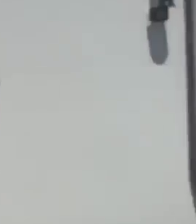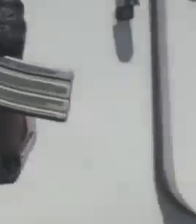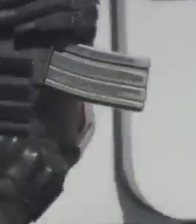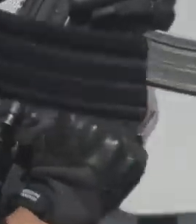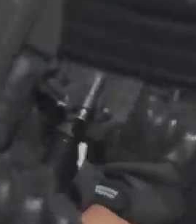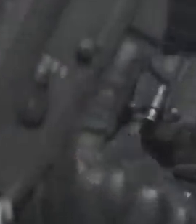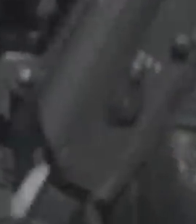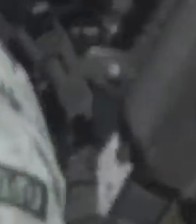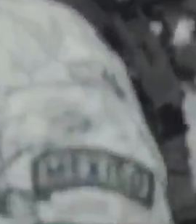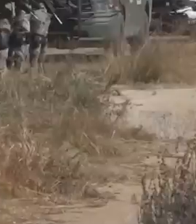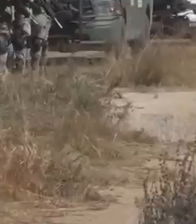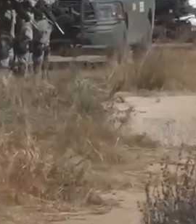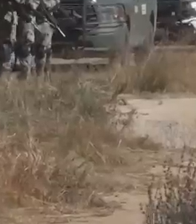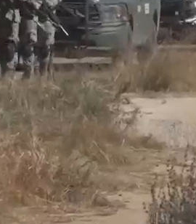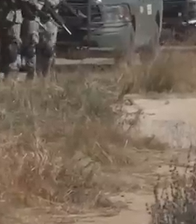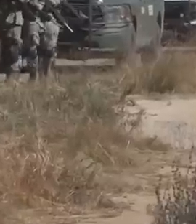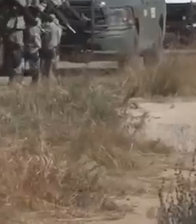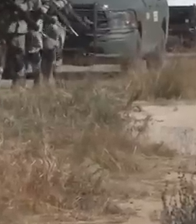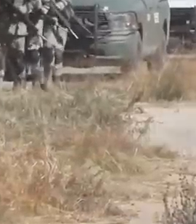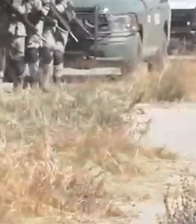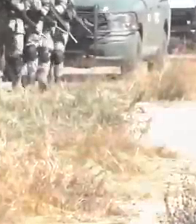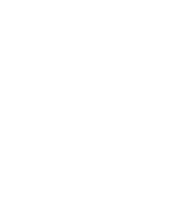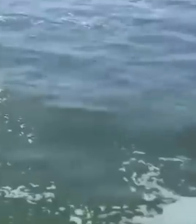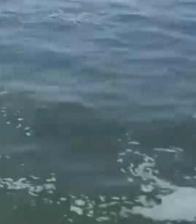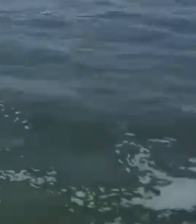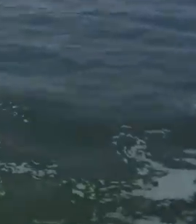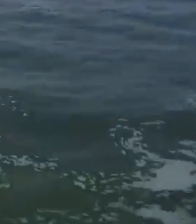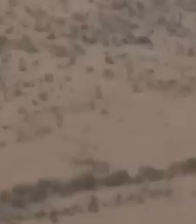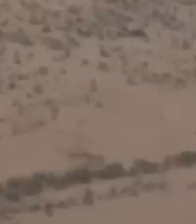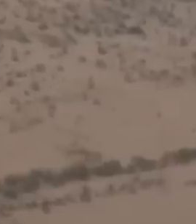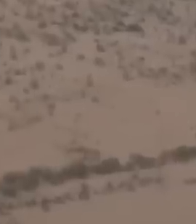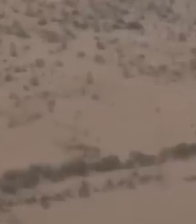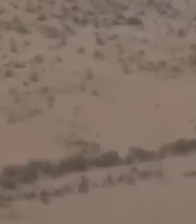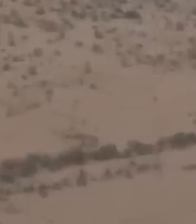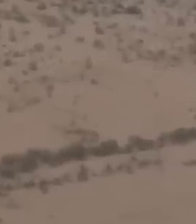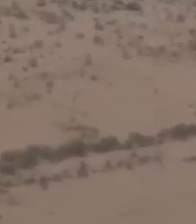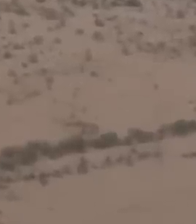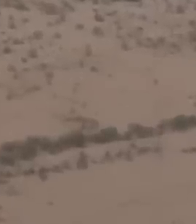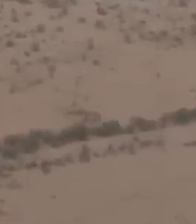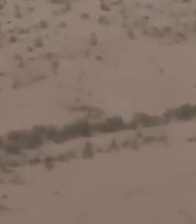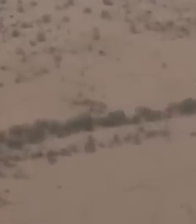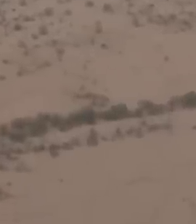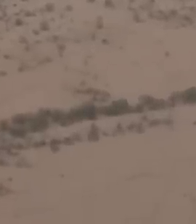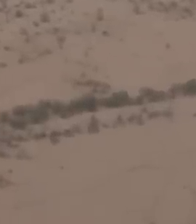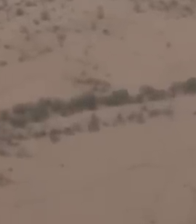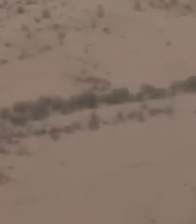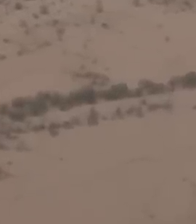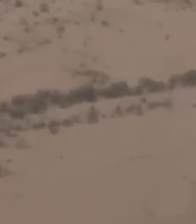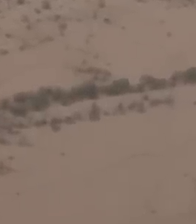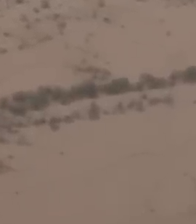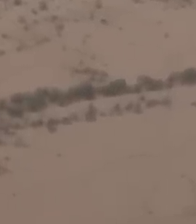seguridad nacional para bajar los índices delictivos en todo México el secretario